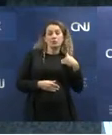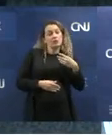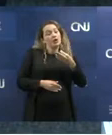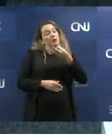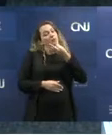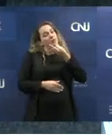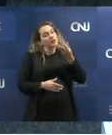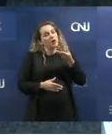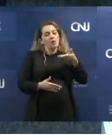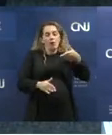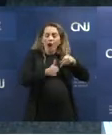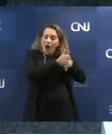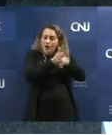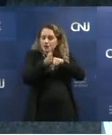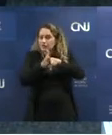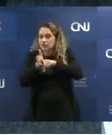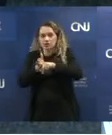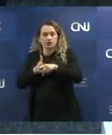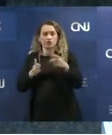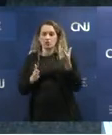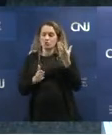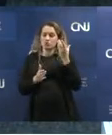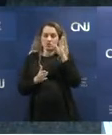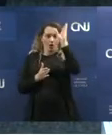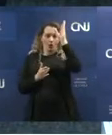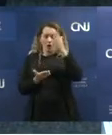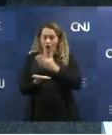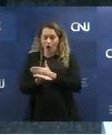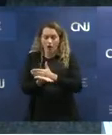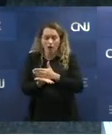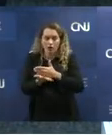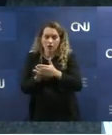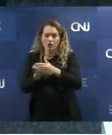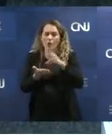não decorreram de condutas atribuíveis unicamente à reclamada,